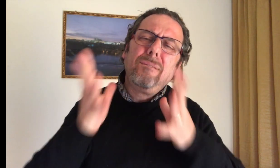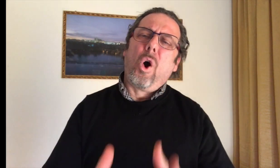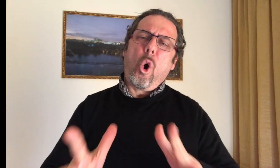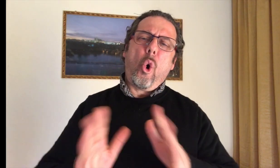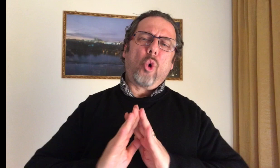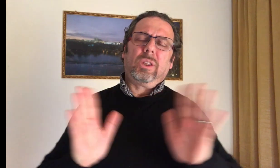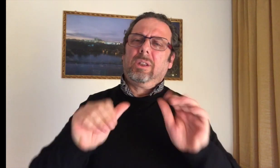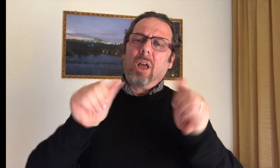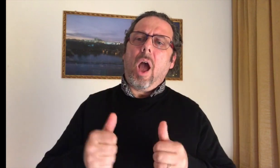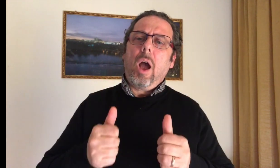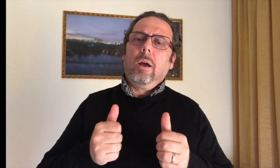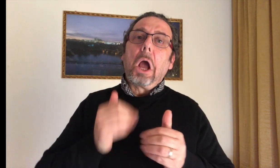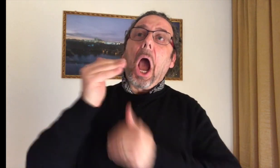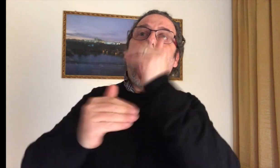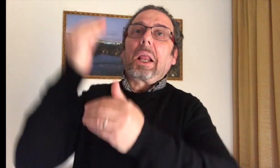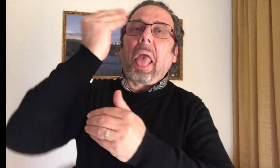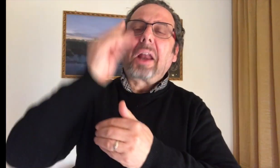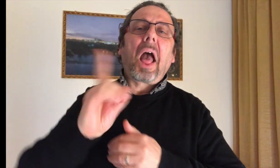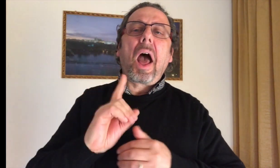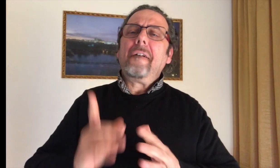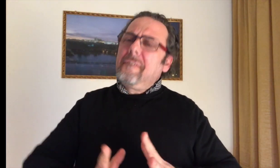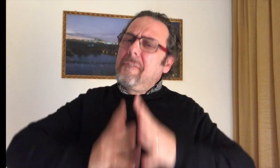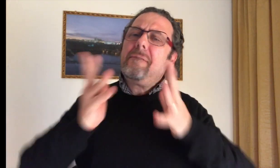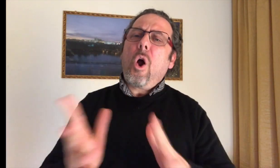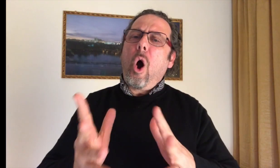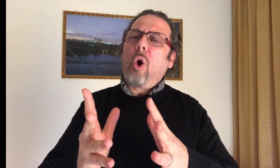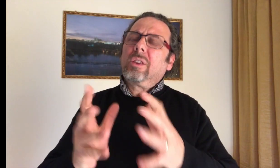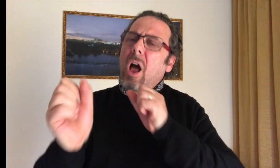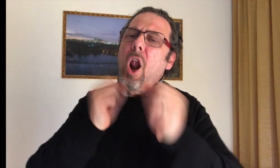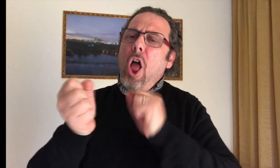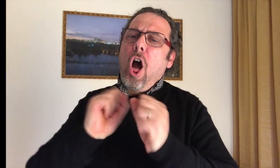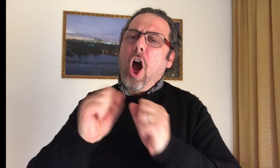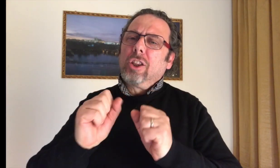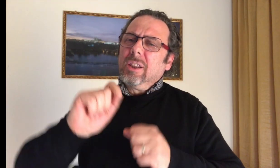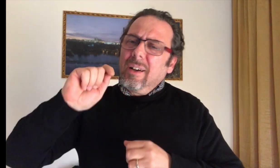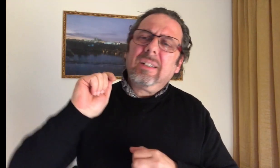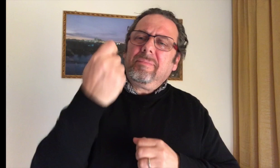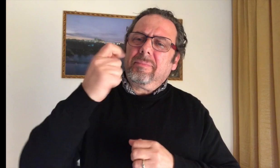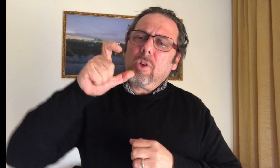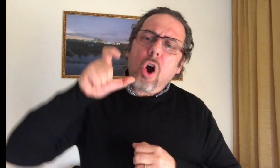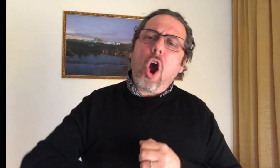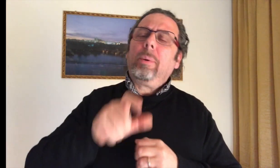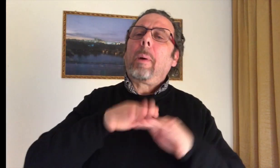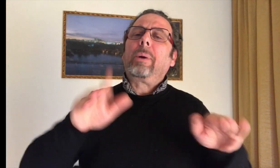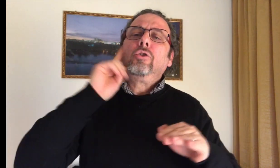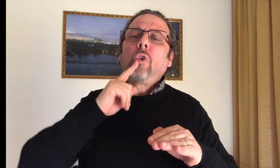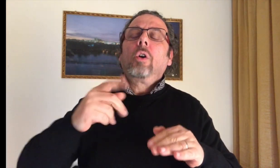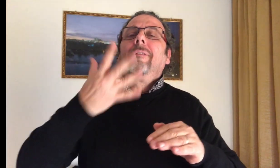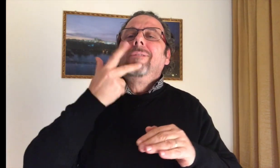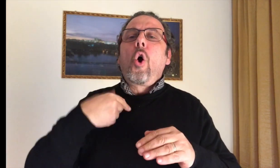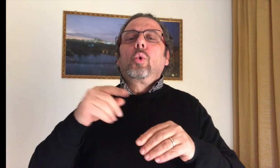Auguro a tutti tantissima volontà e di non pensare alla carriera, tanta volontà, lottare e conquistare il